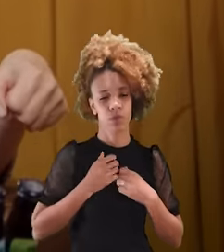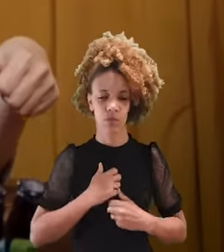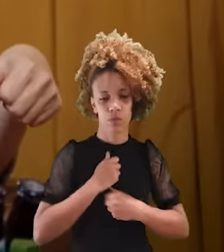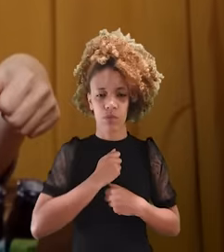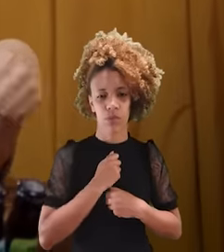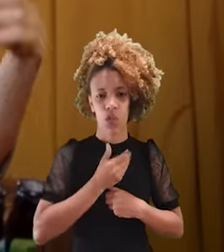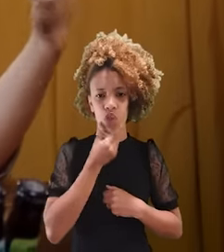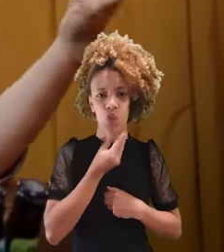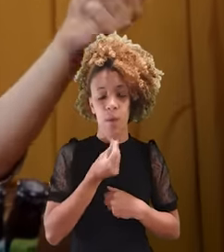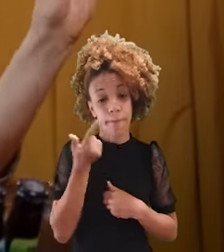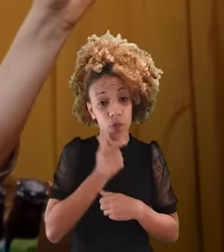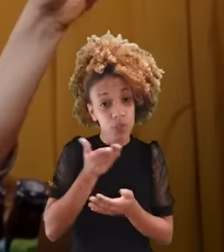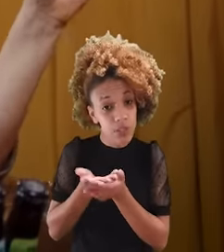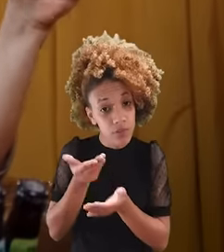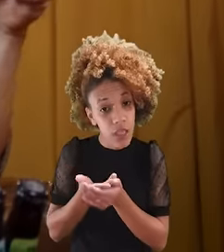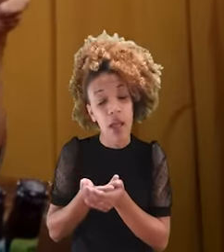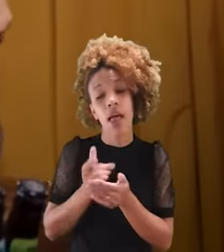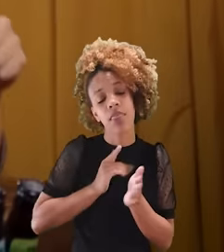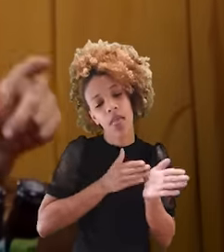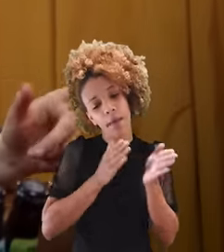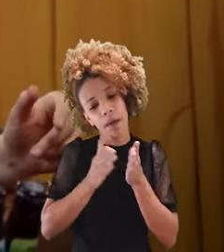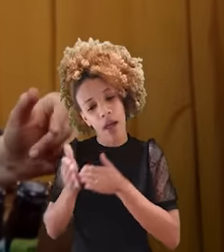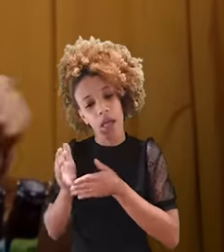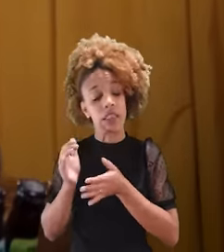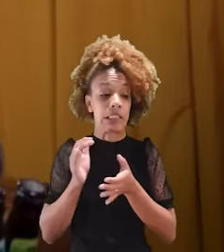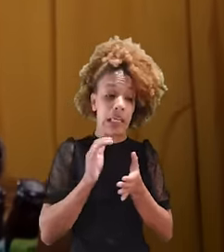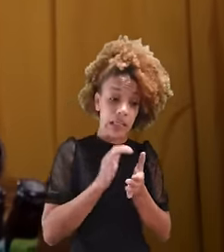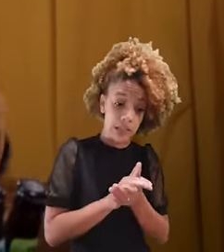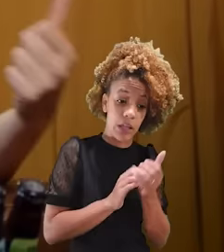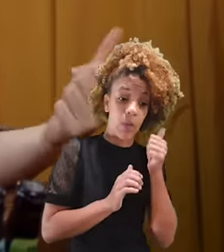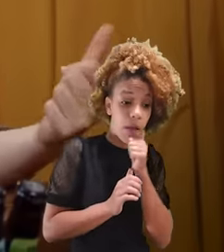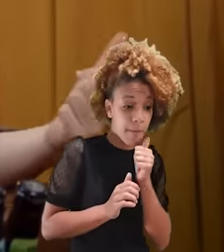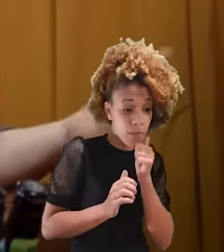acaba se apaixonando por outro homem que é casado com uma mulher que se apaixona por ela sem saber